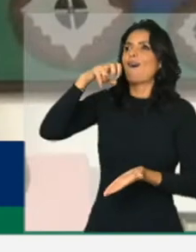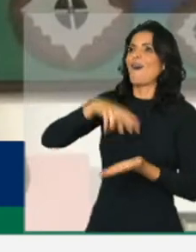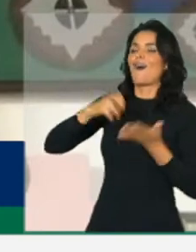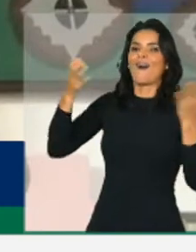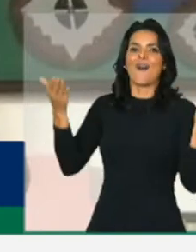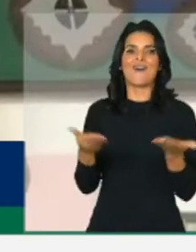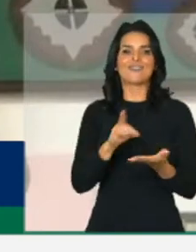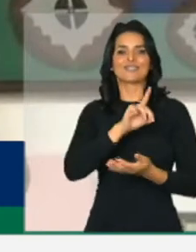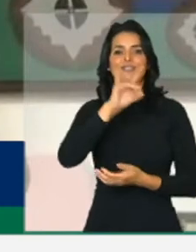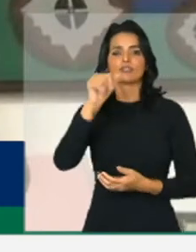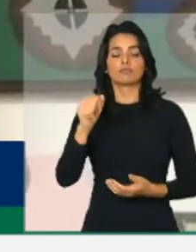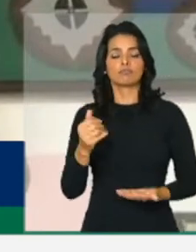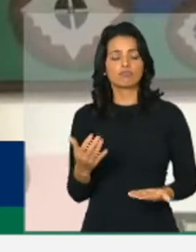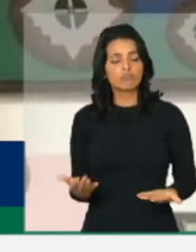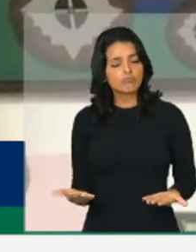MISÉRIA. A SUA TRISTEZA. PRAF PRAF OS ABUSOS COMETIDOS A